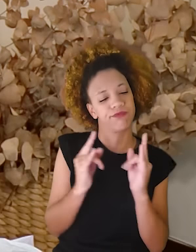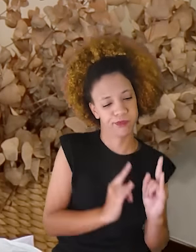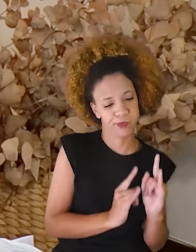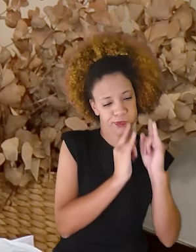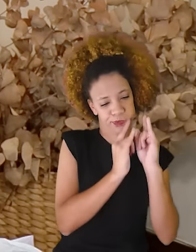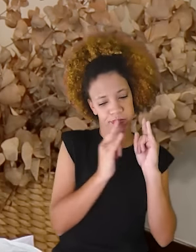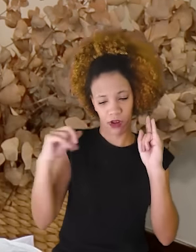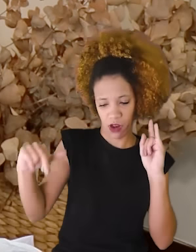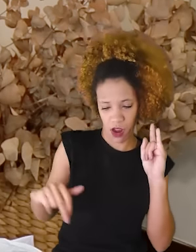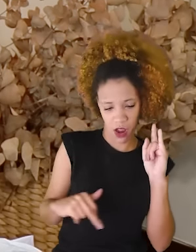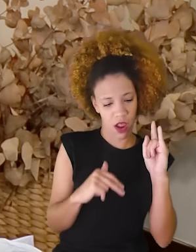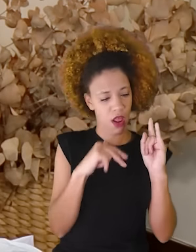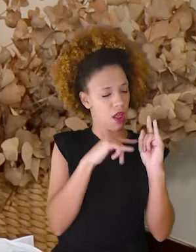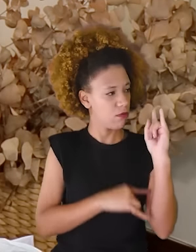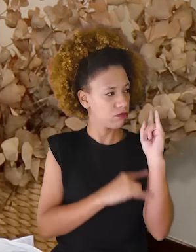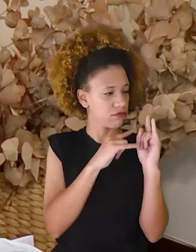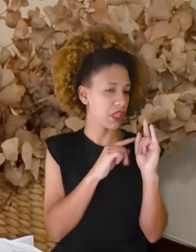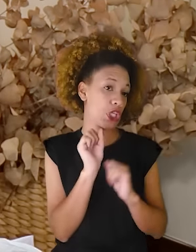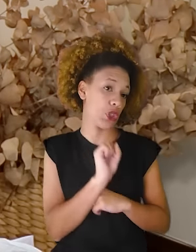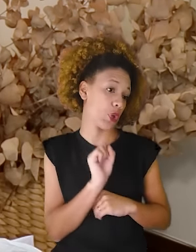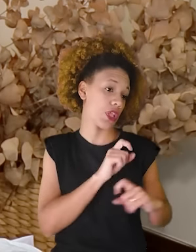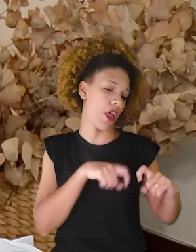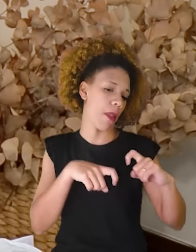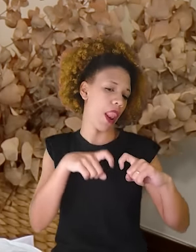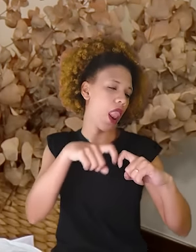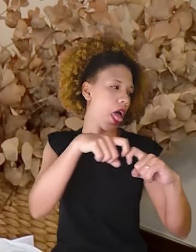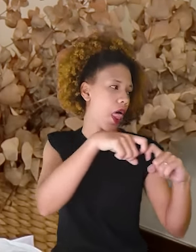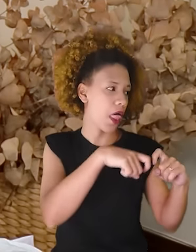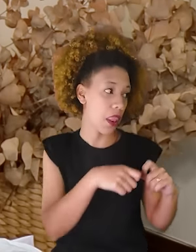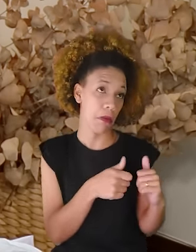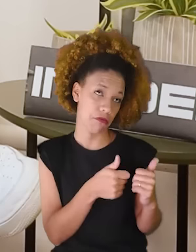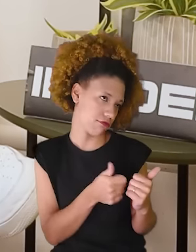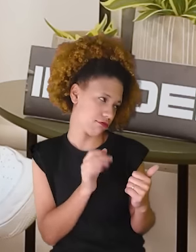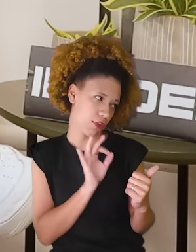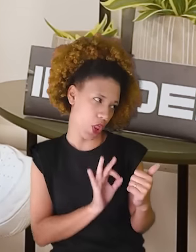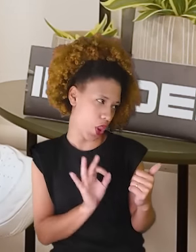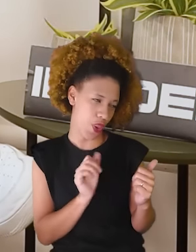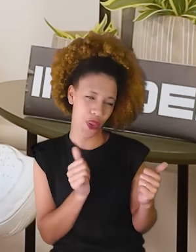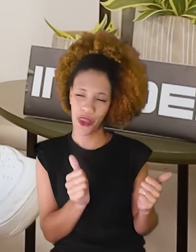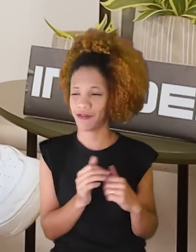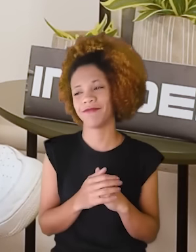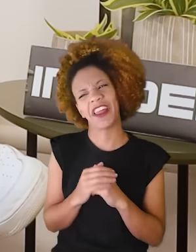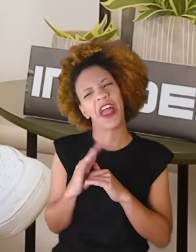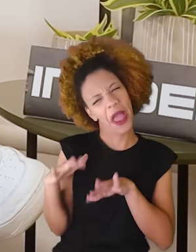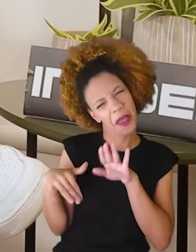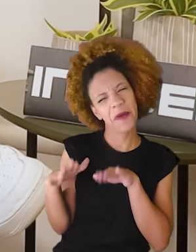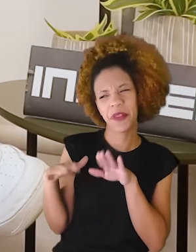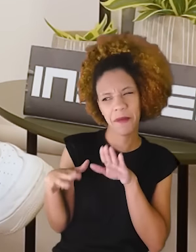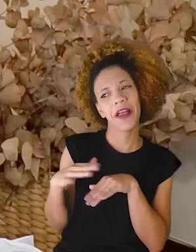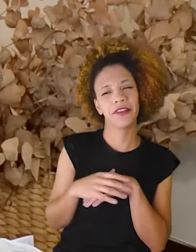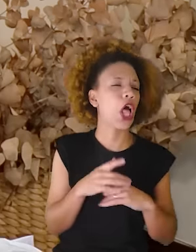apartamento fez uma boate tá solteiro comendo mundo Óbvio por aí quase por aí tá tá comendo um